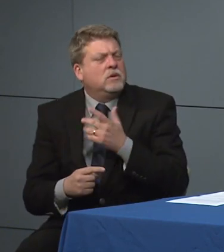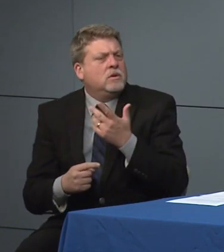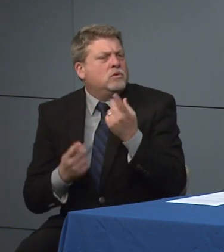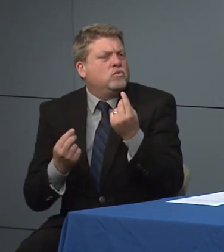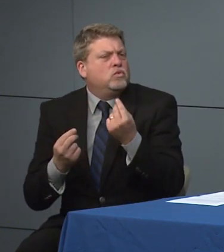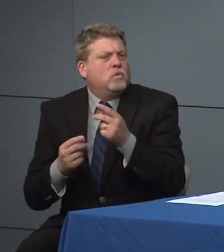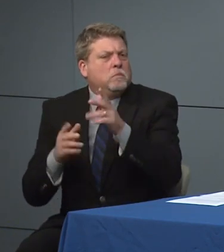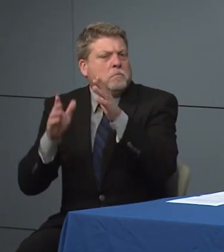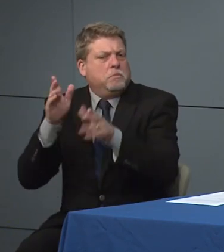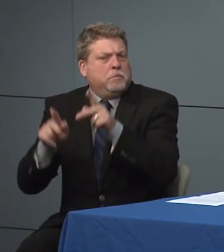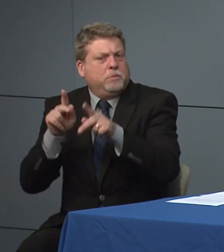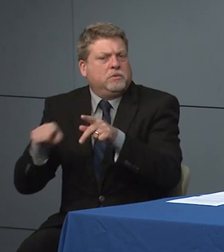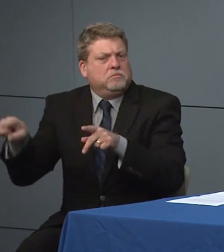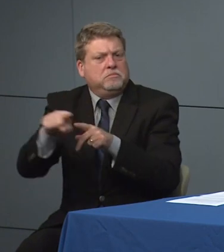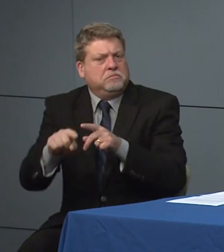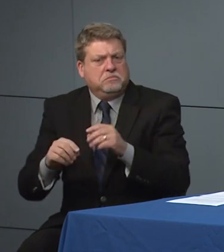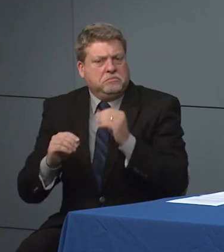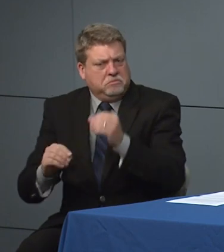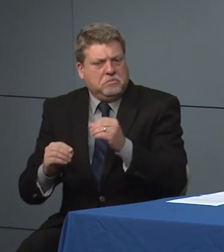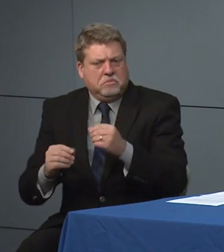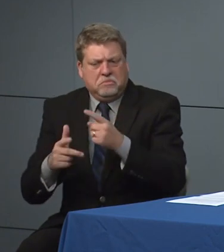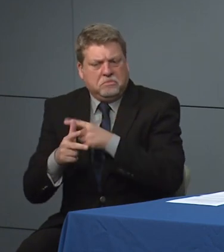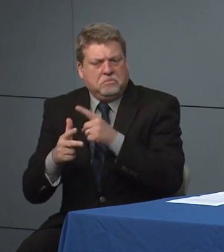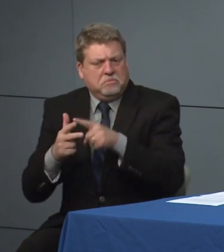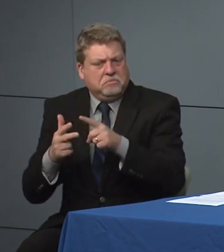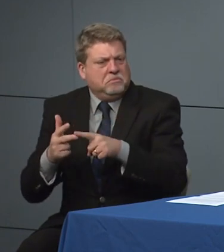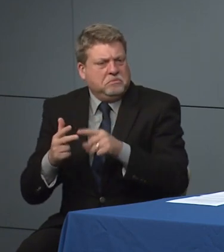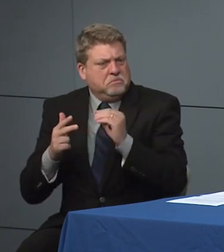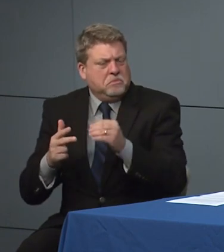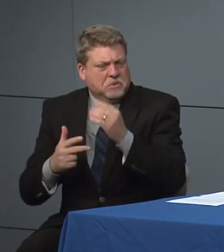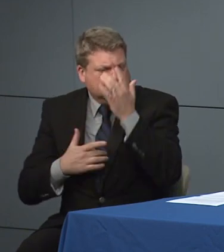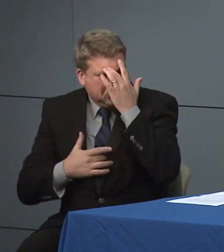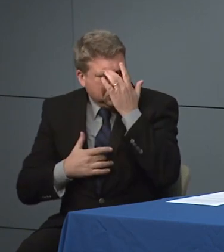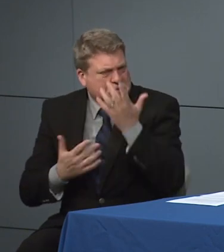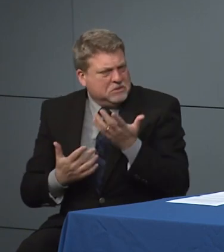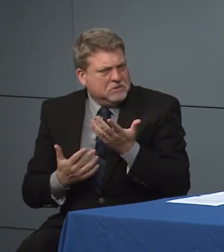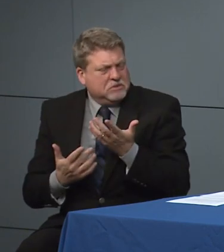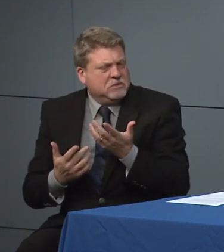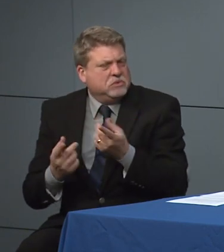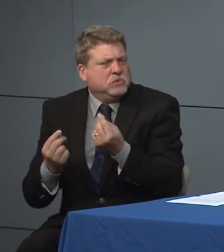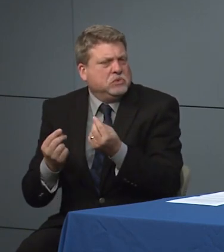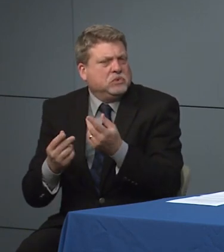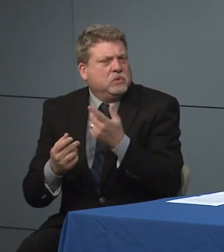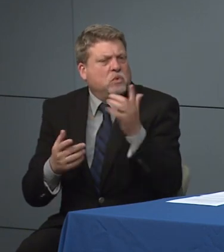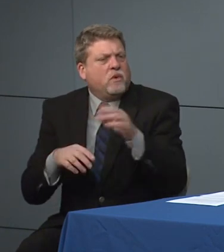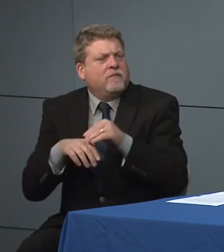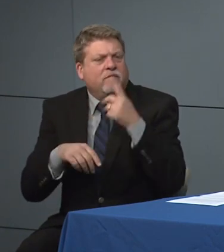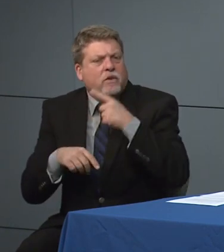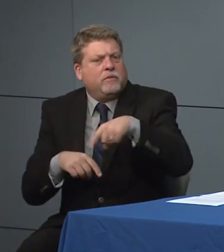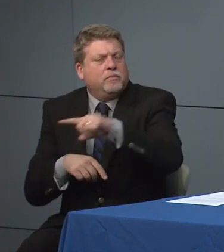tal vez que de personas que no han un muestran síntomas. La guía para hacerse pruebas y es